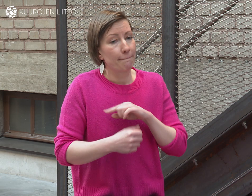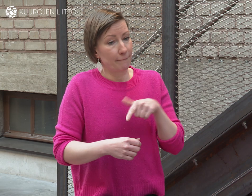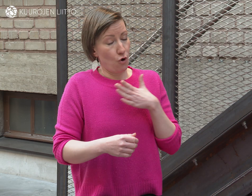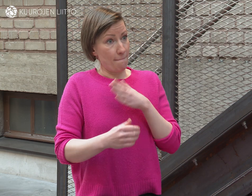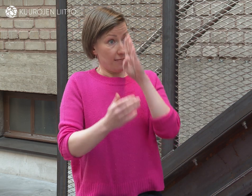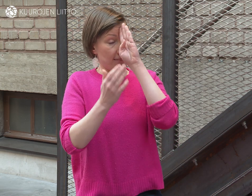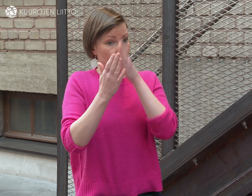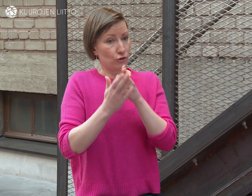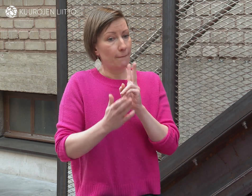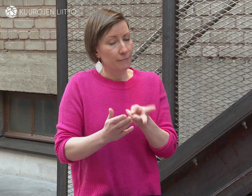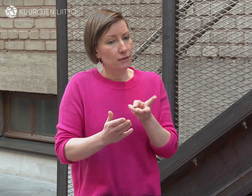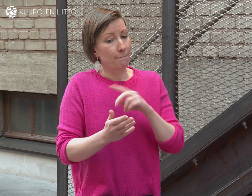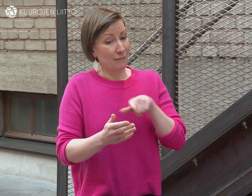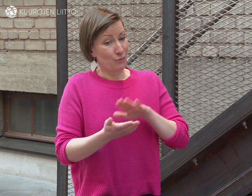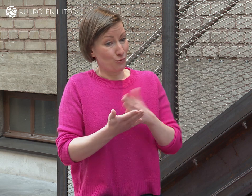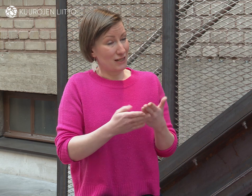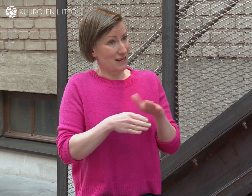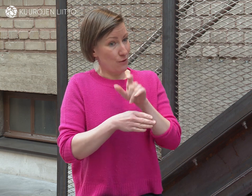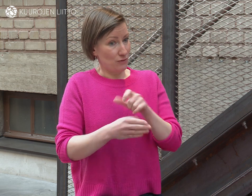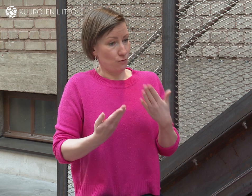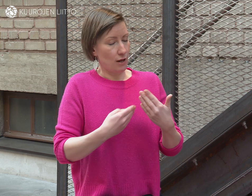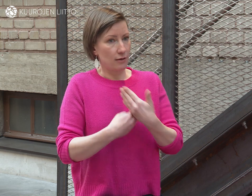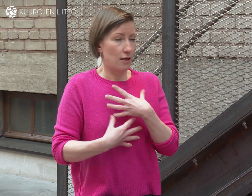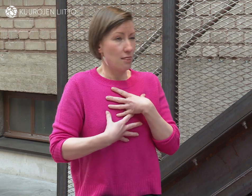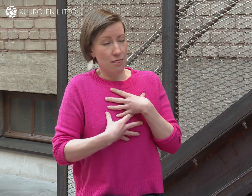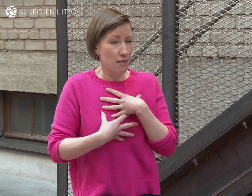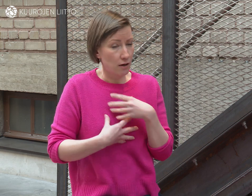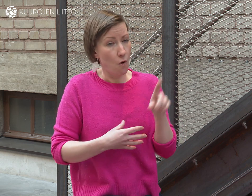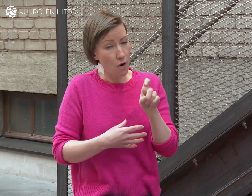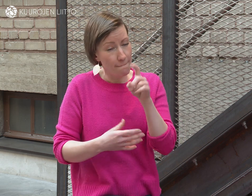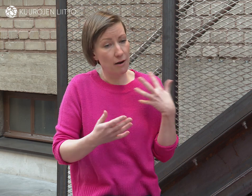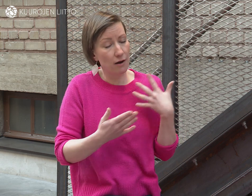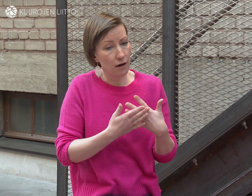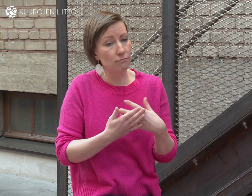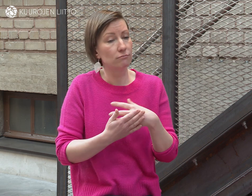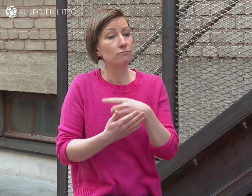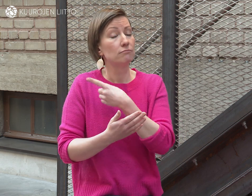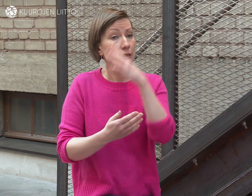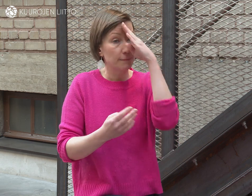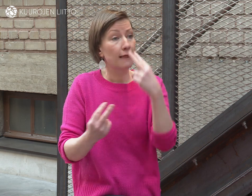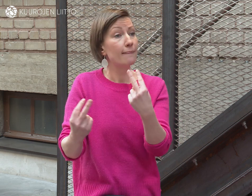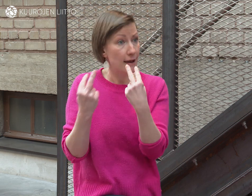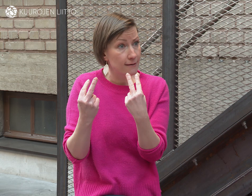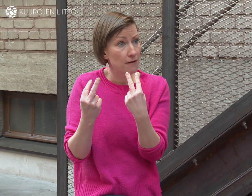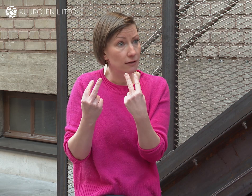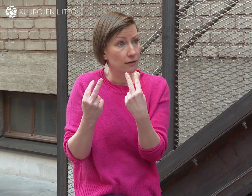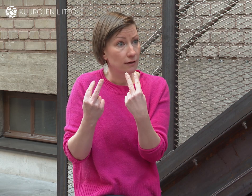Tavoitteenamme on, että suuri yleisö näkee tulkkauspalvelun asiakkaiden kärsimykset.